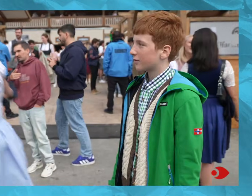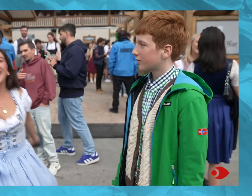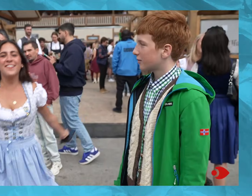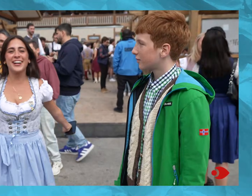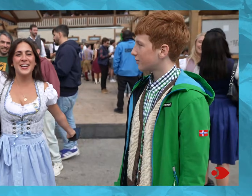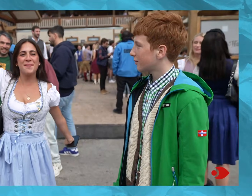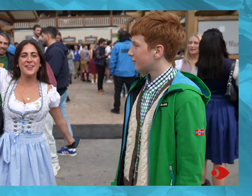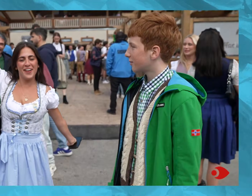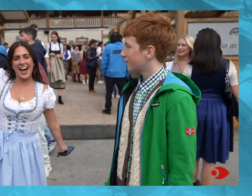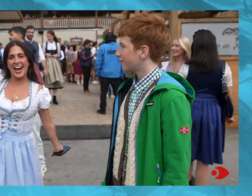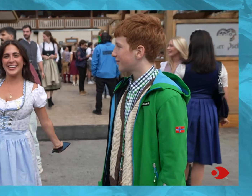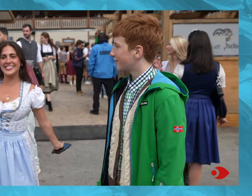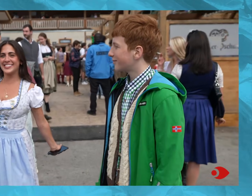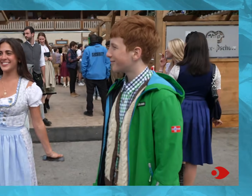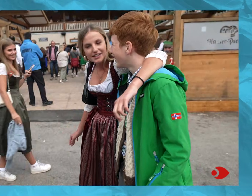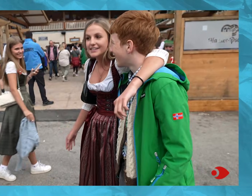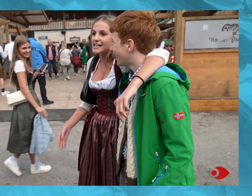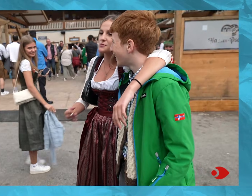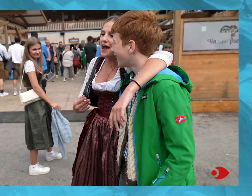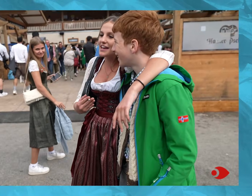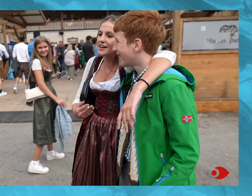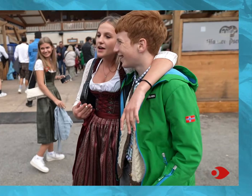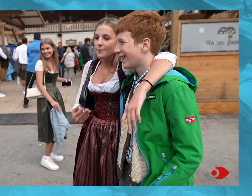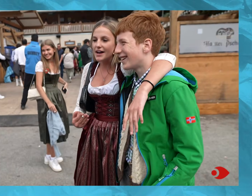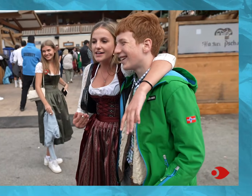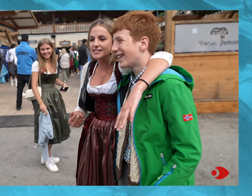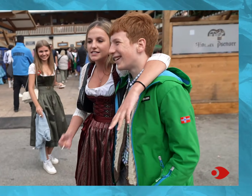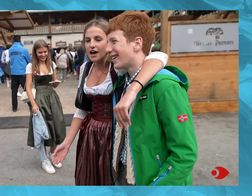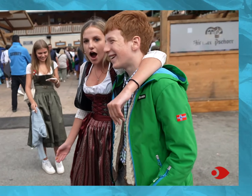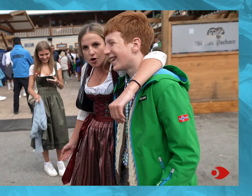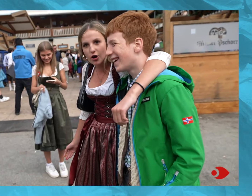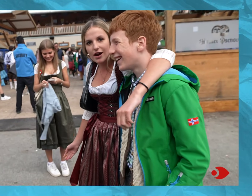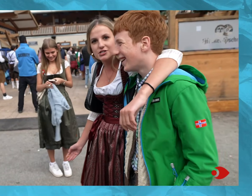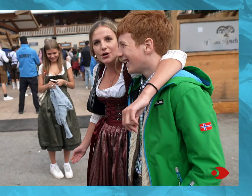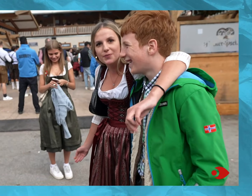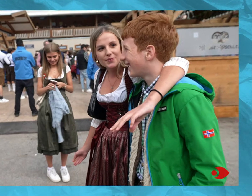I love Oktoberfest. Das ist Benni. Benni ist auch ein cooler Typ.